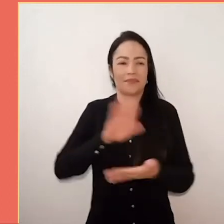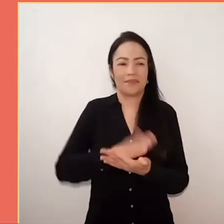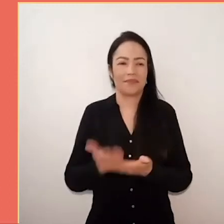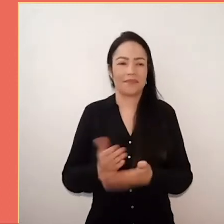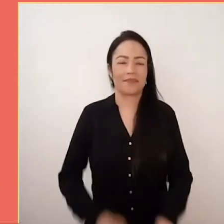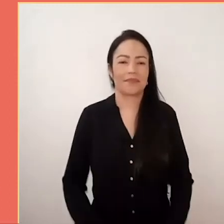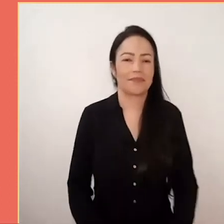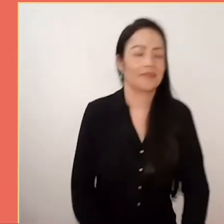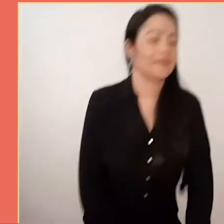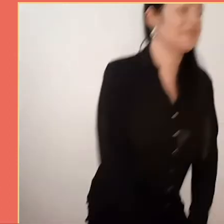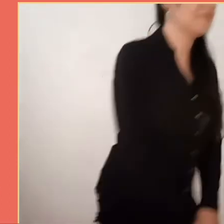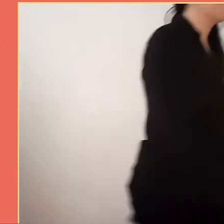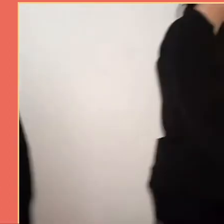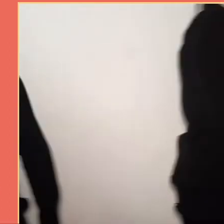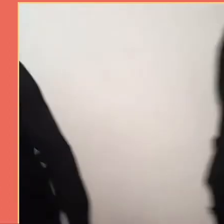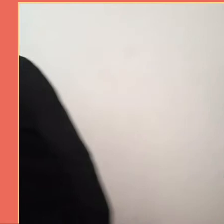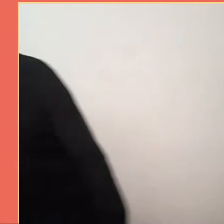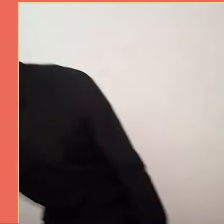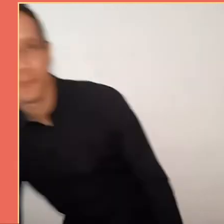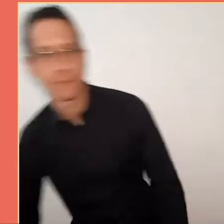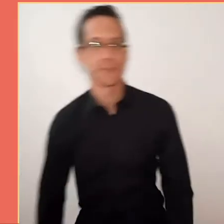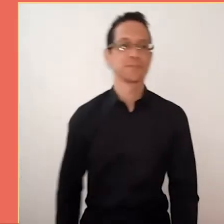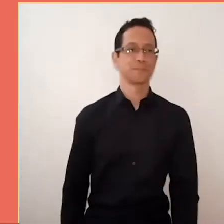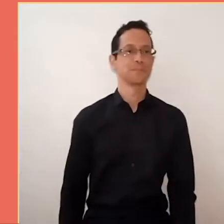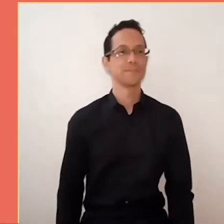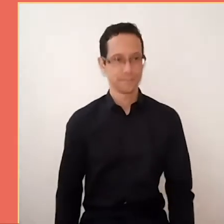miúdos pra chegar, eu acho que nós viramos ao contrário, aceleramos,